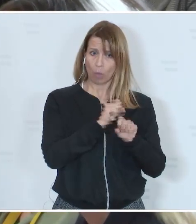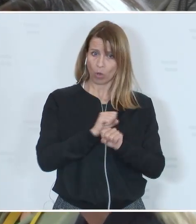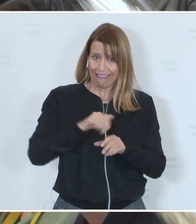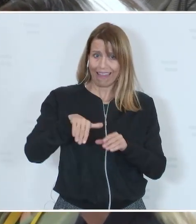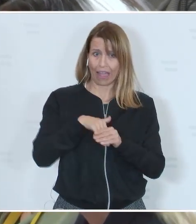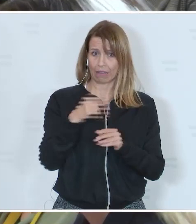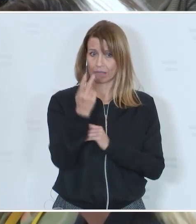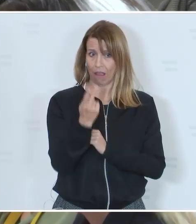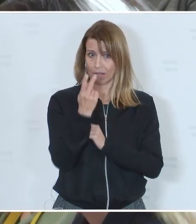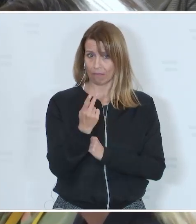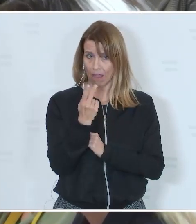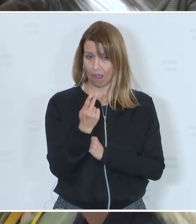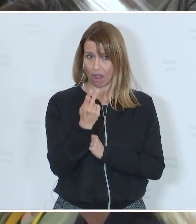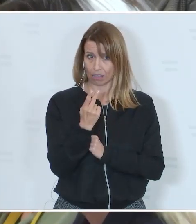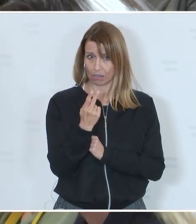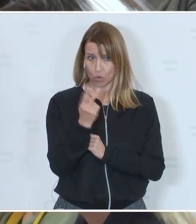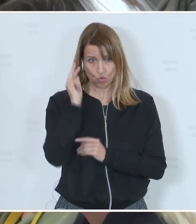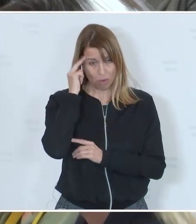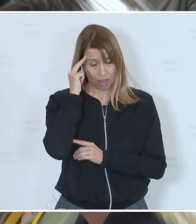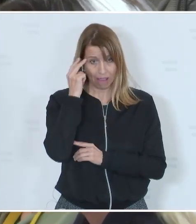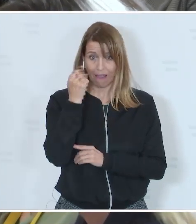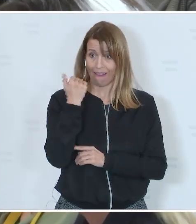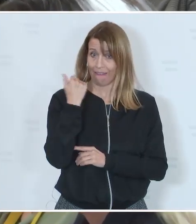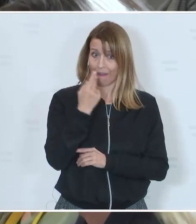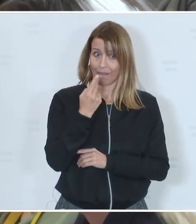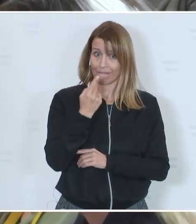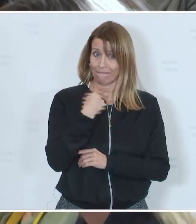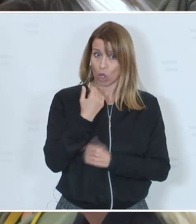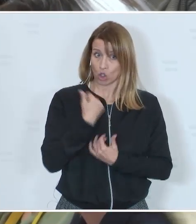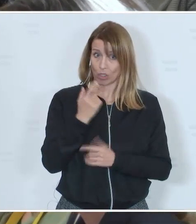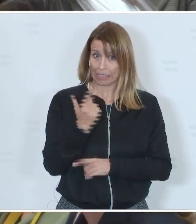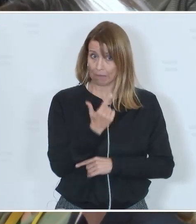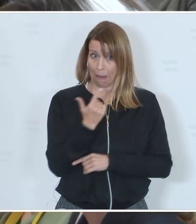hatten schon zweimal die OSZE-Präsidentschaft, wir sind der Sitzstaat. Gibt’s da irgendetwas,